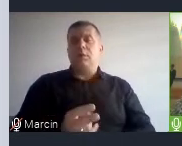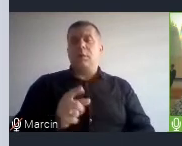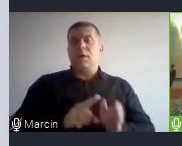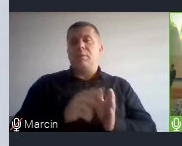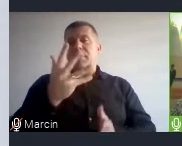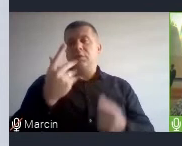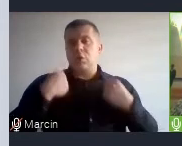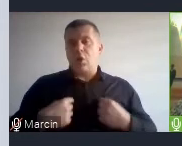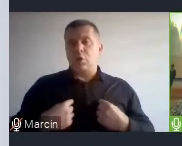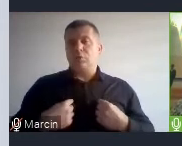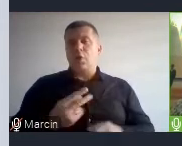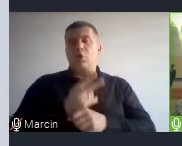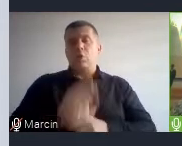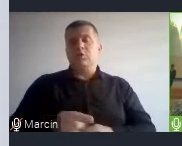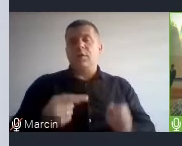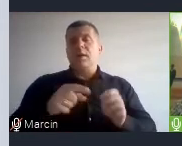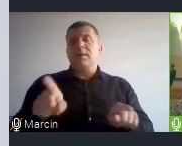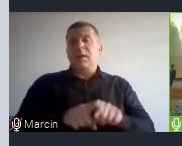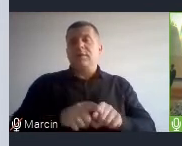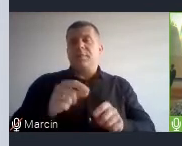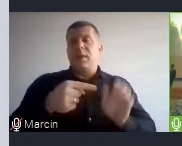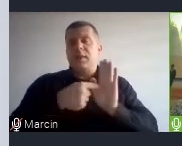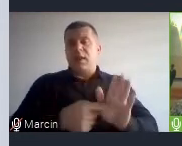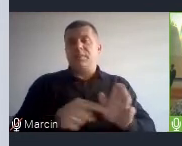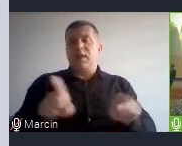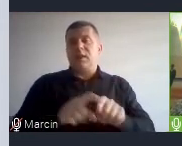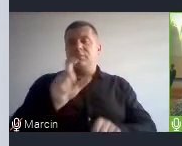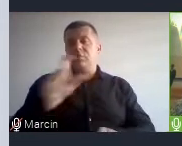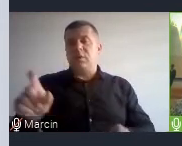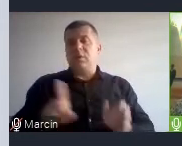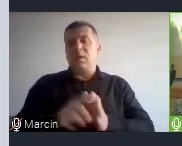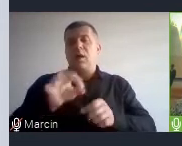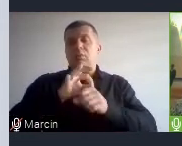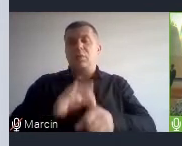dostepnych w tym samym terminie i czasie na potrzeby prowadzenia szkoleń,